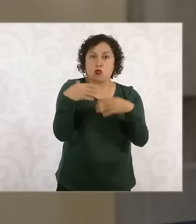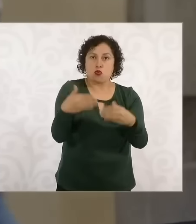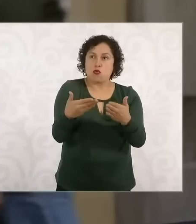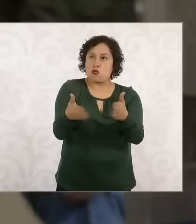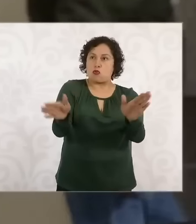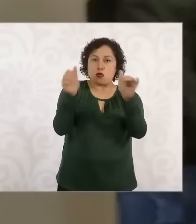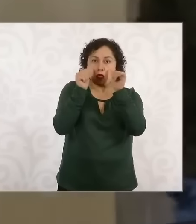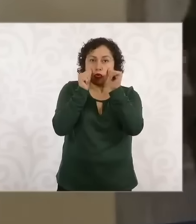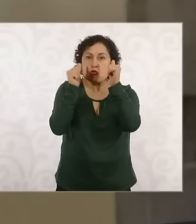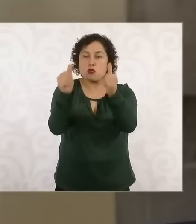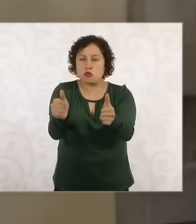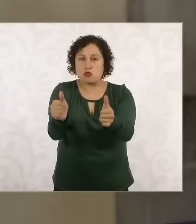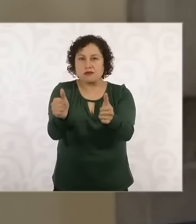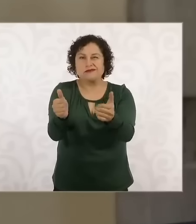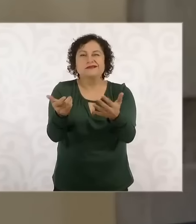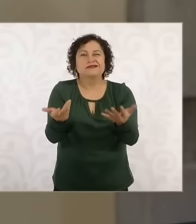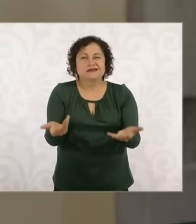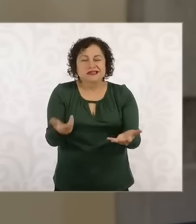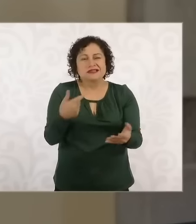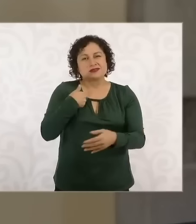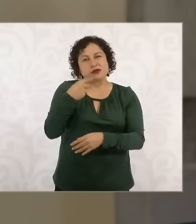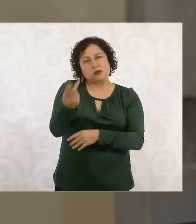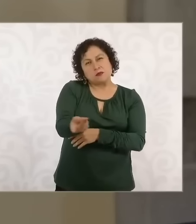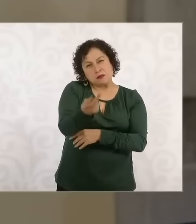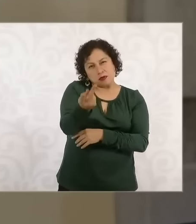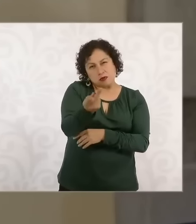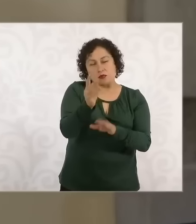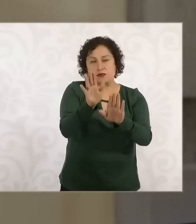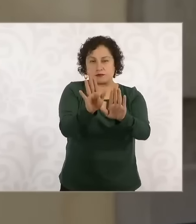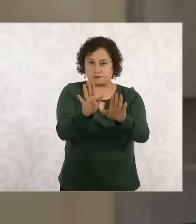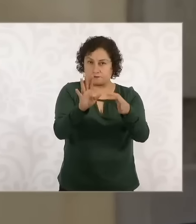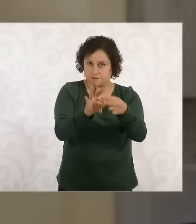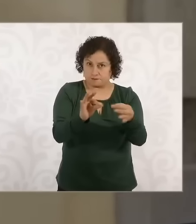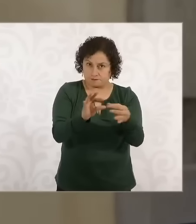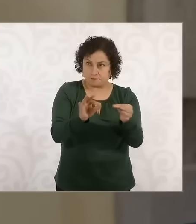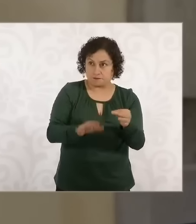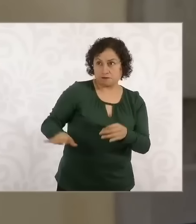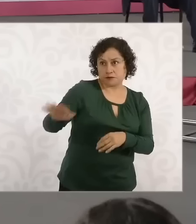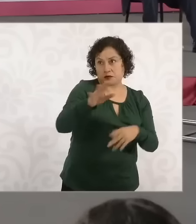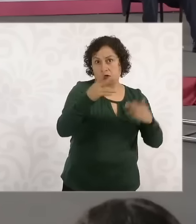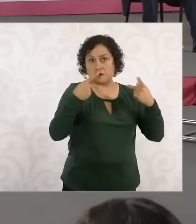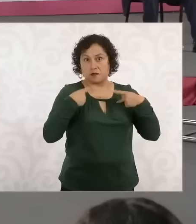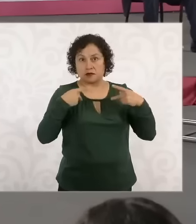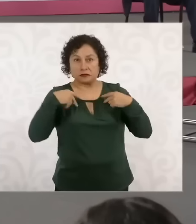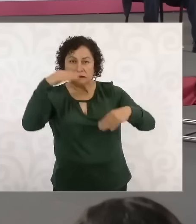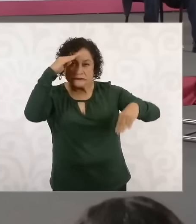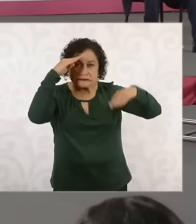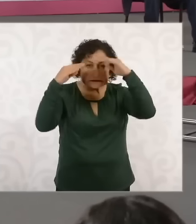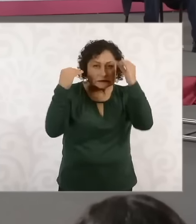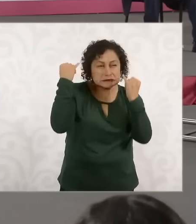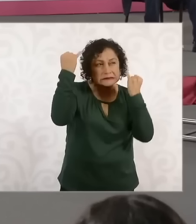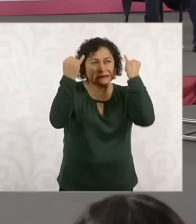para la población en esta narrativa negativa que se ha hecho contra los servicios de salud,